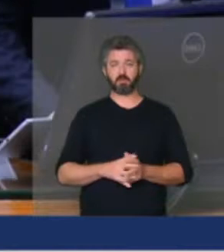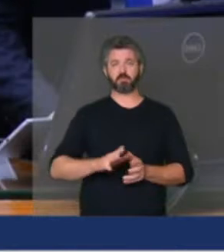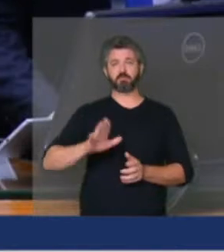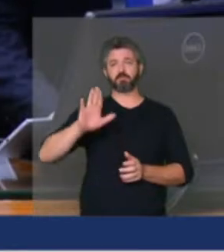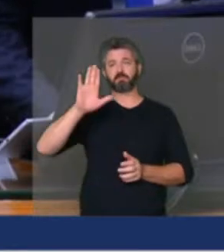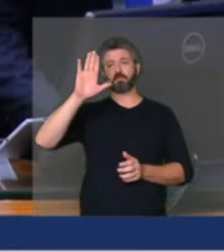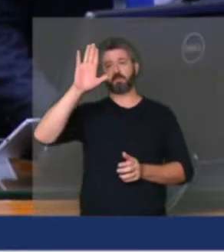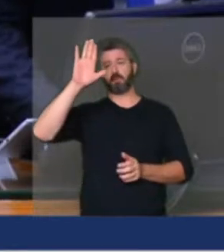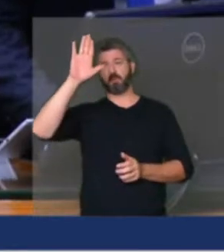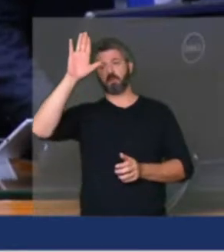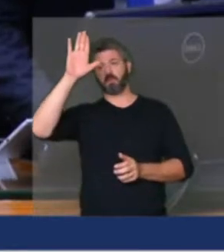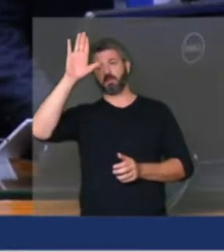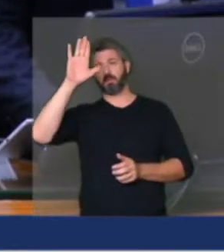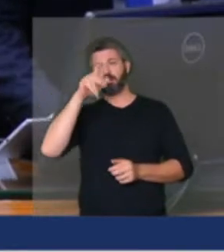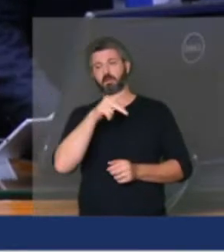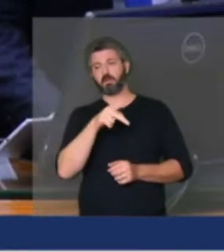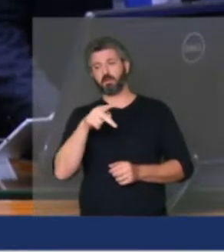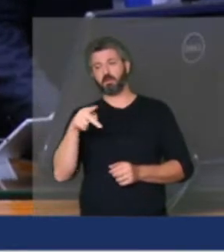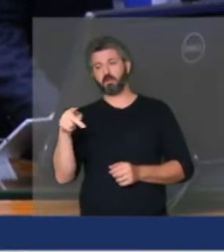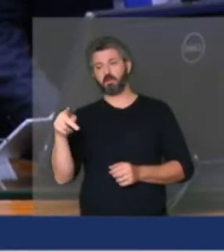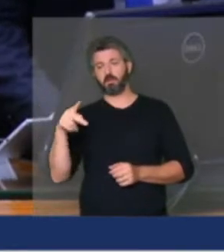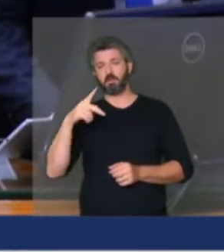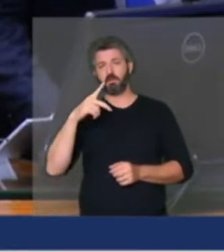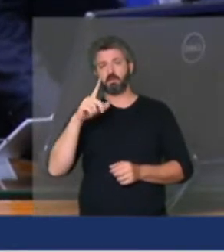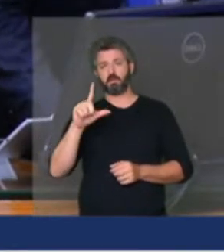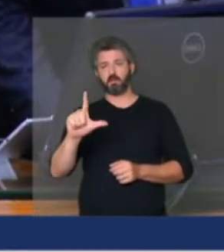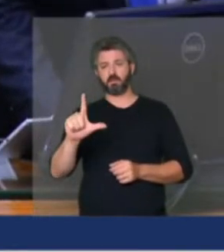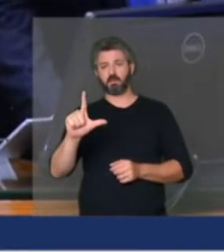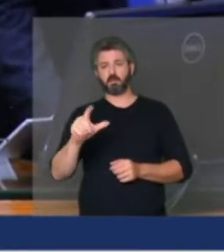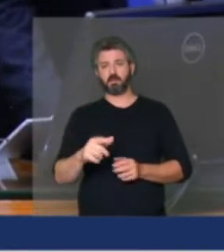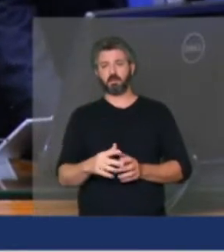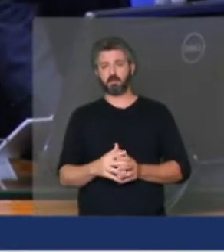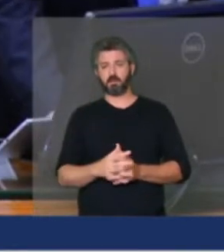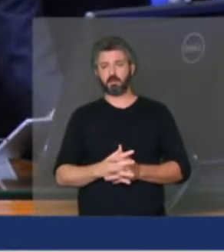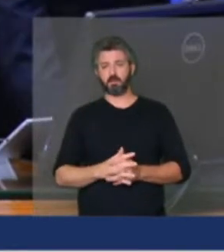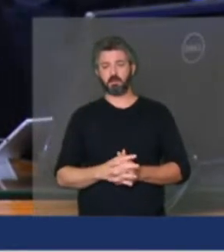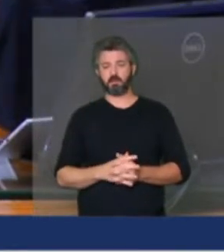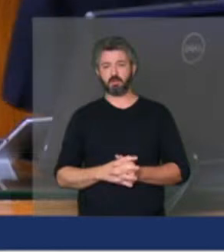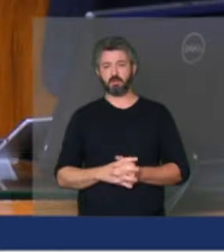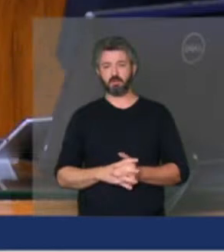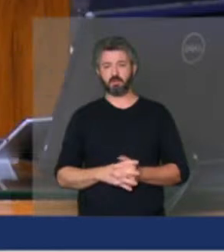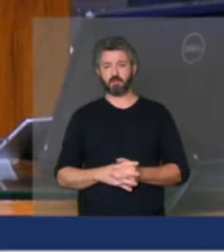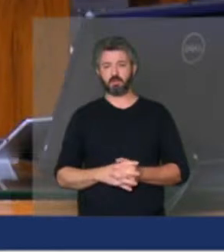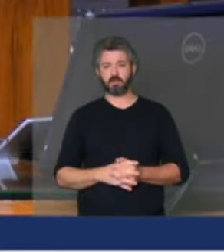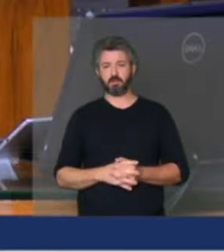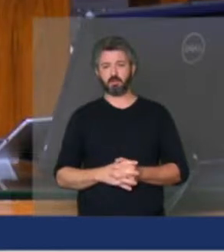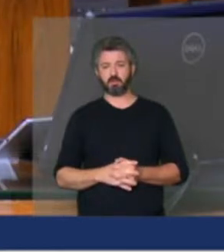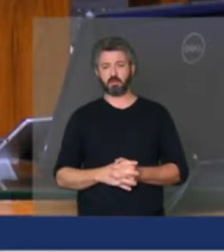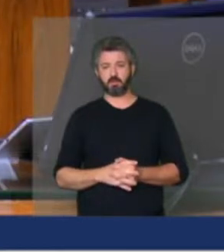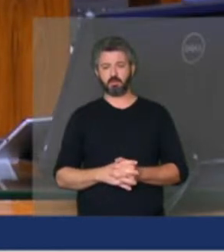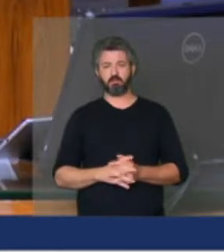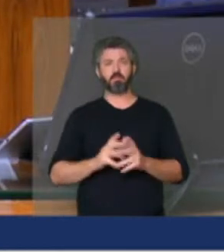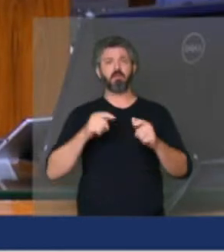A BANCADA DO PSD? COMO ORIENTA O... [DEPUTADO]: PRESIDENTE. [PRESIDENTE]: EU NÃO ESTOU CONSEGUINDO... OBSERVAR QUEM ESTÁ CHAMANDO AÍ . -- [DEPUTADO]: